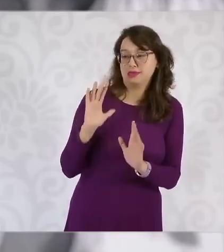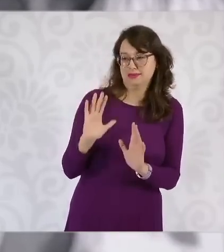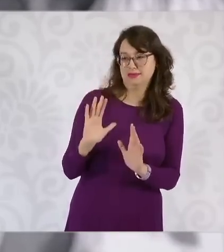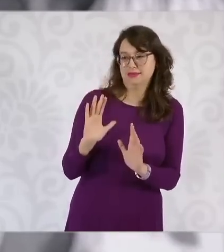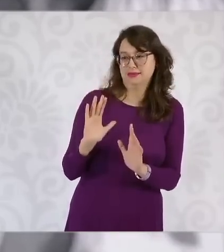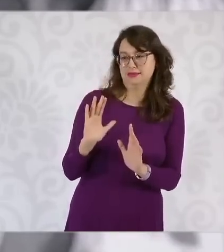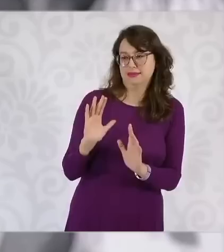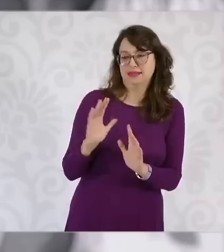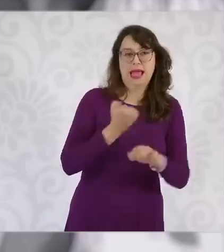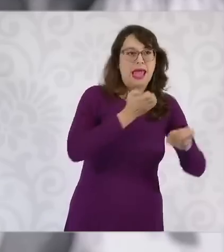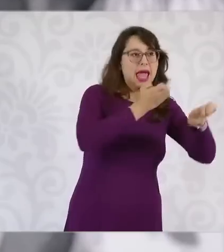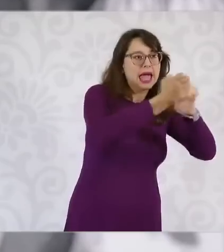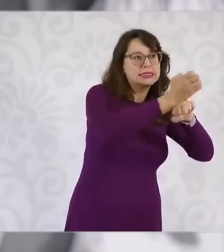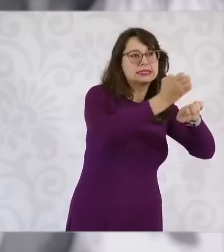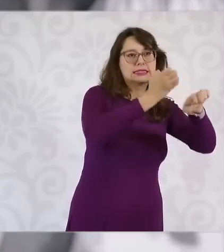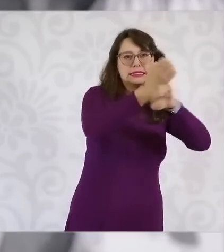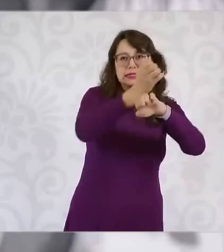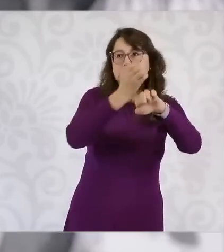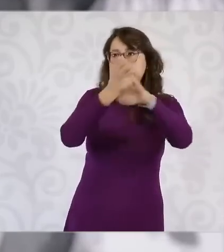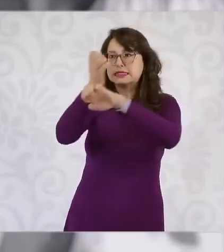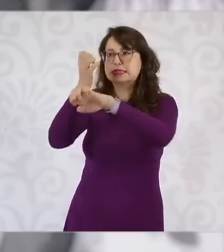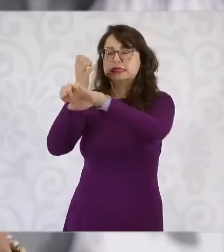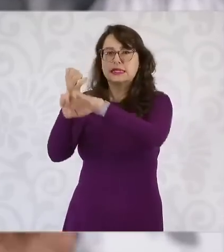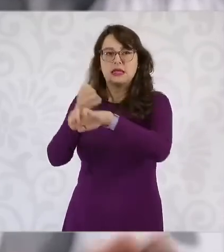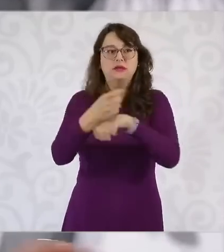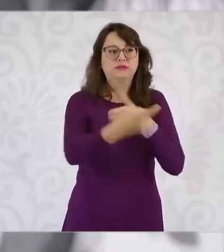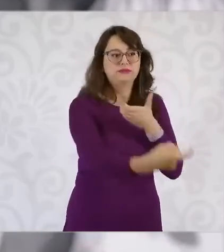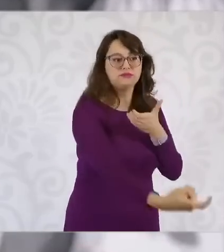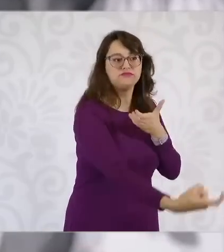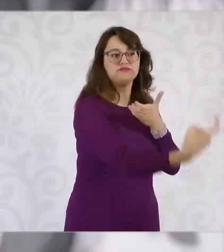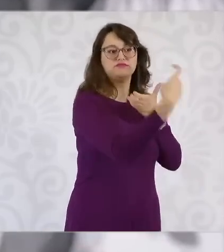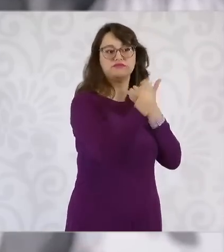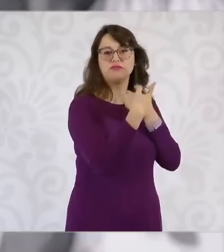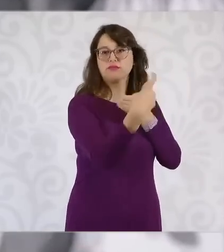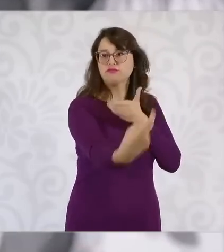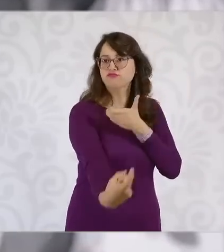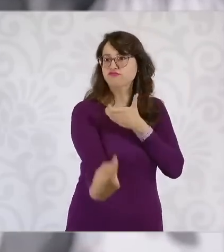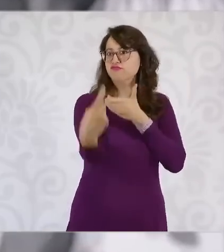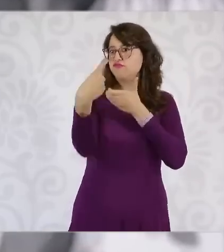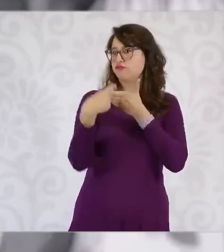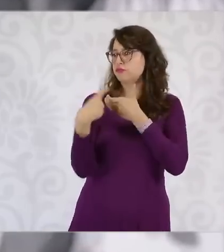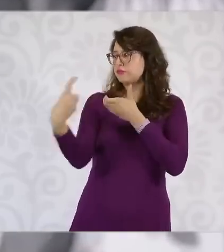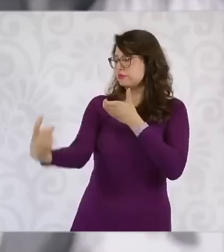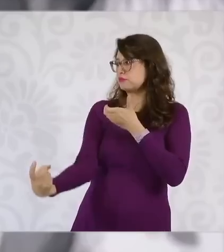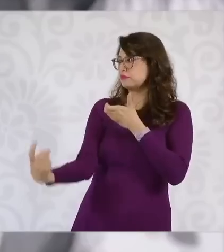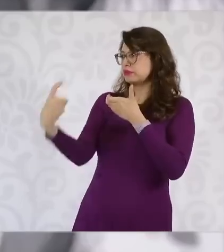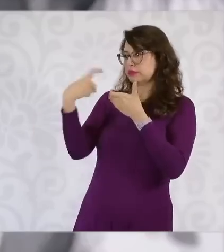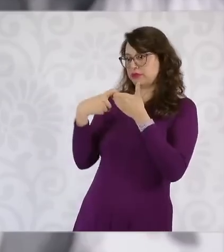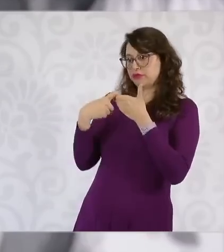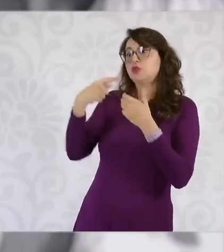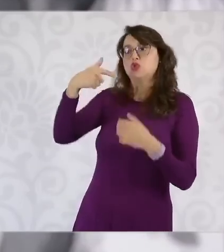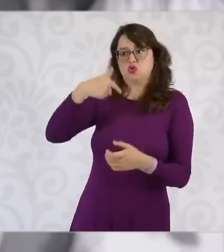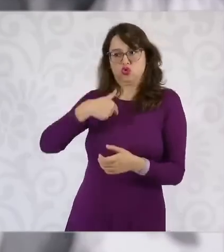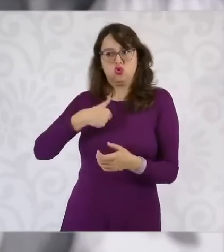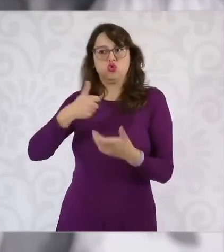tocó a mí el caso de la Ciudad de México igual es el caso de Sonora igual los casos de las 23